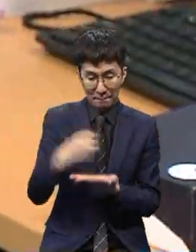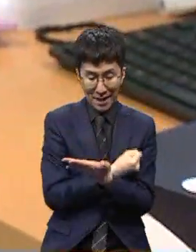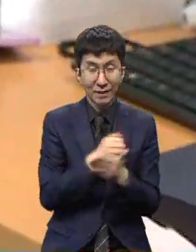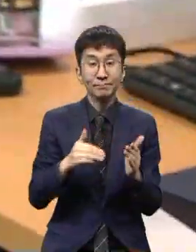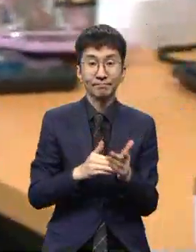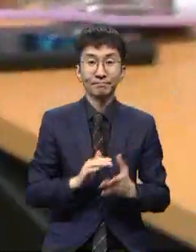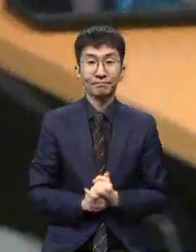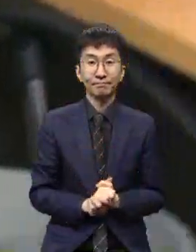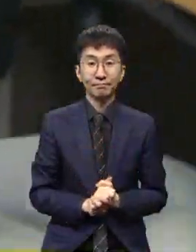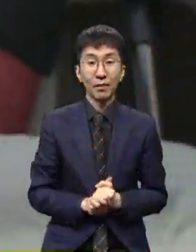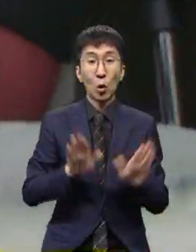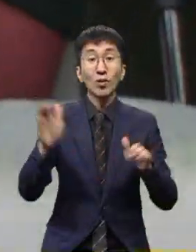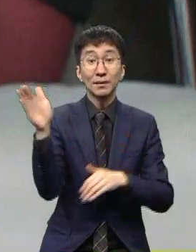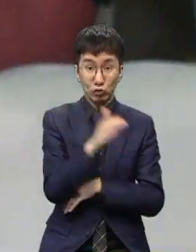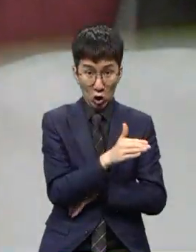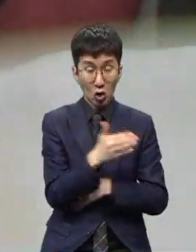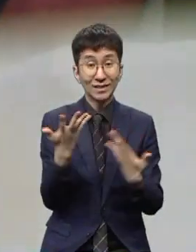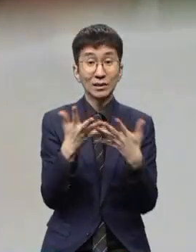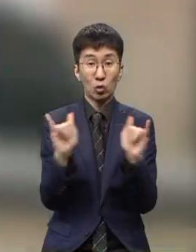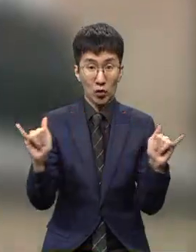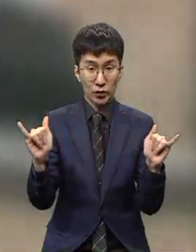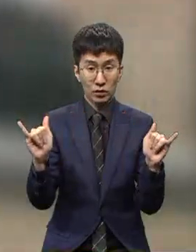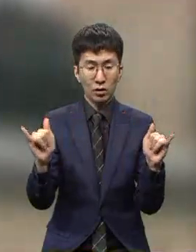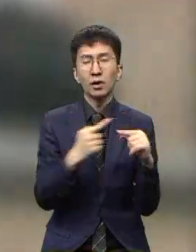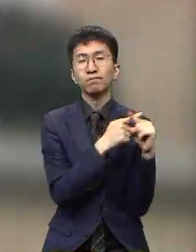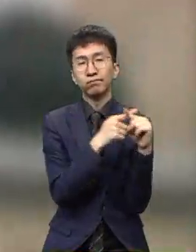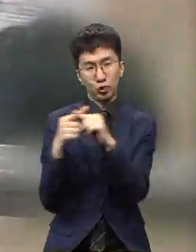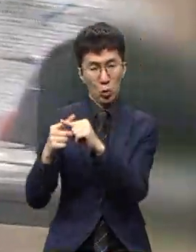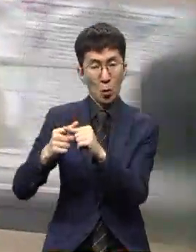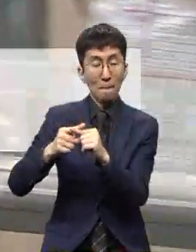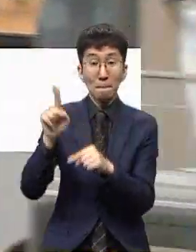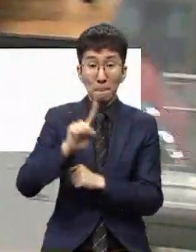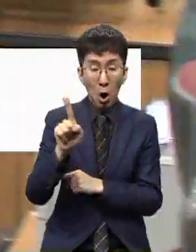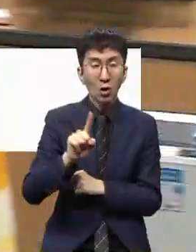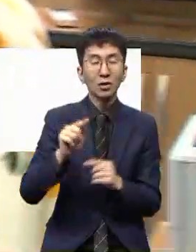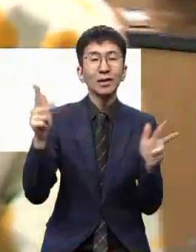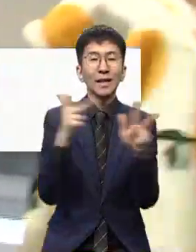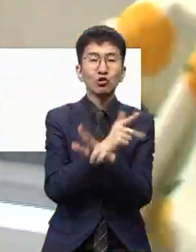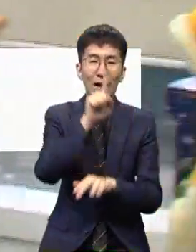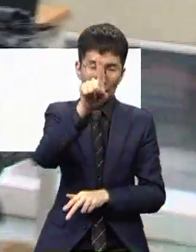오늘부터 이 콜센터 근무자들은 자가 검사 키트로 일주일에 한 번 집에서 스스로